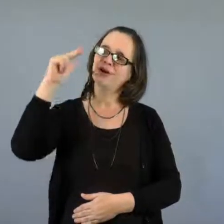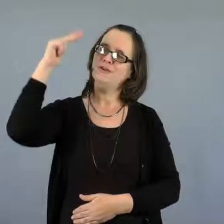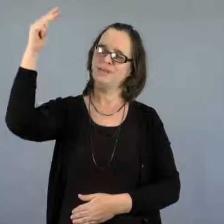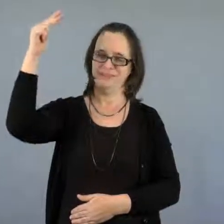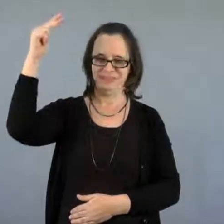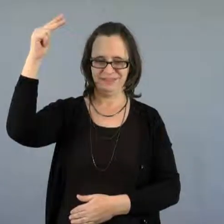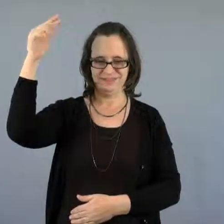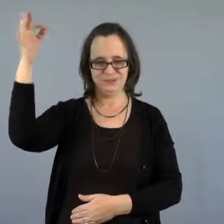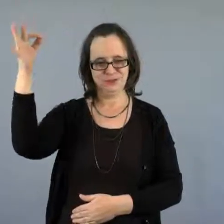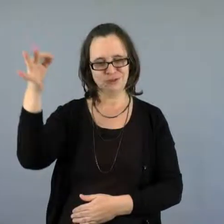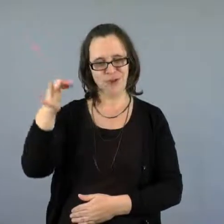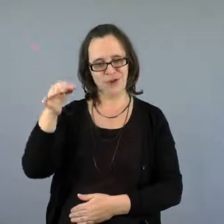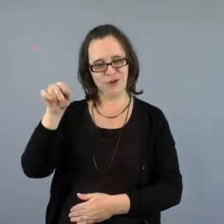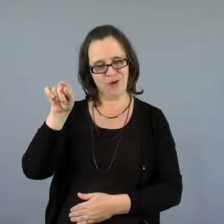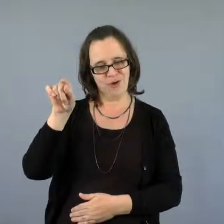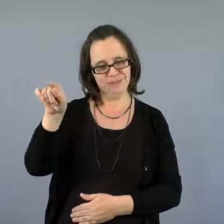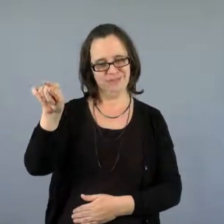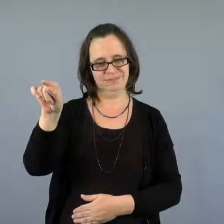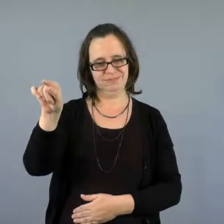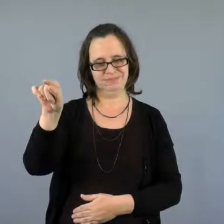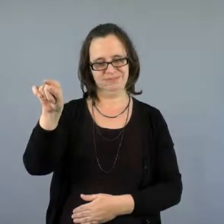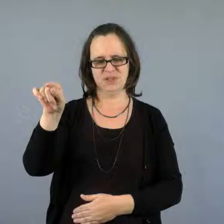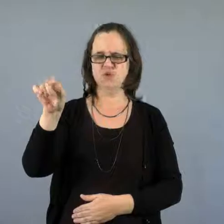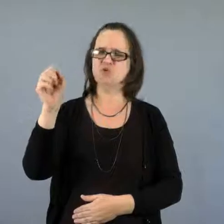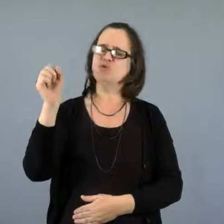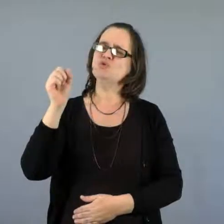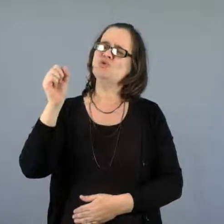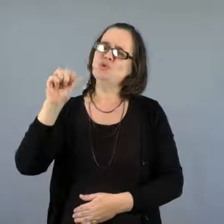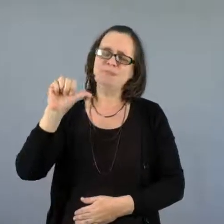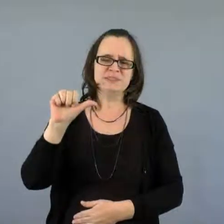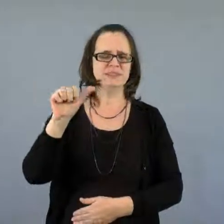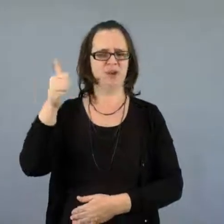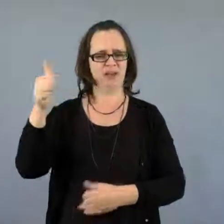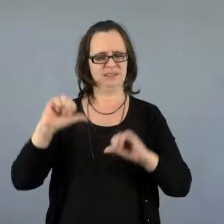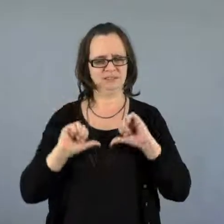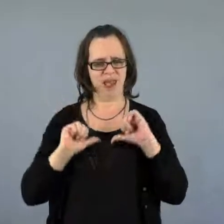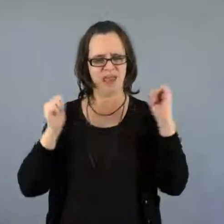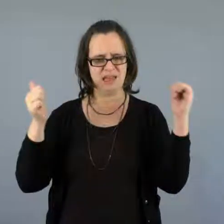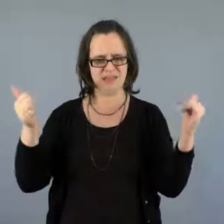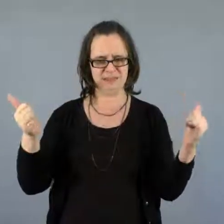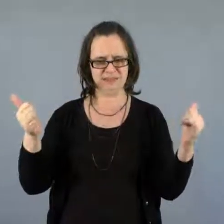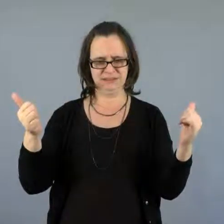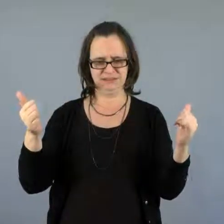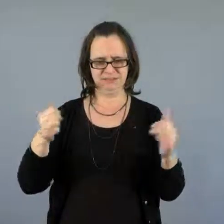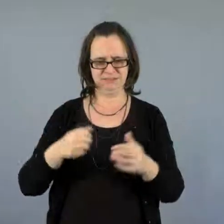Er ist Gottes Sohn Mit einem besonderen Leben